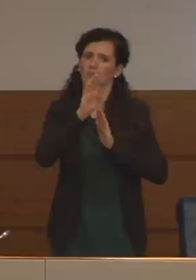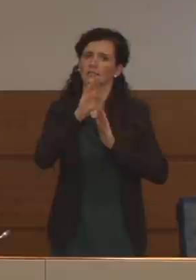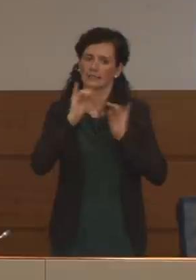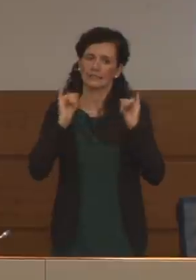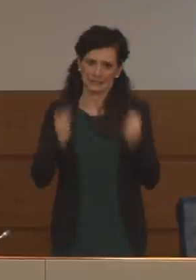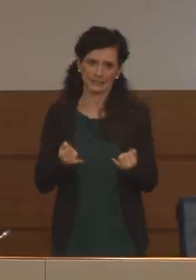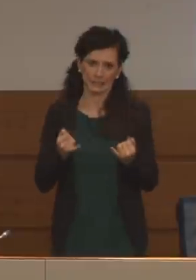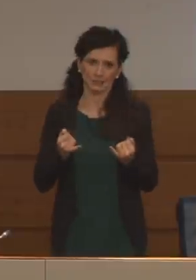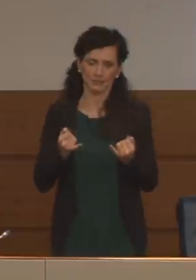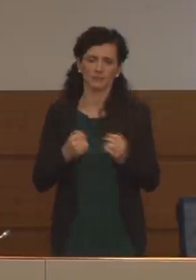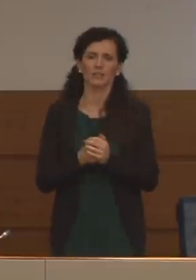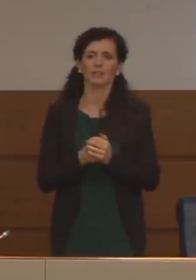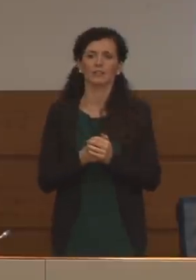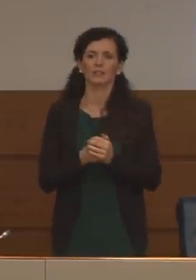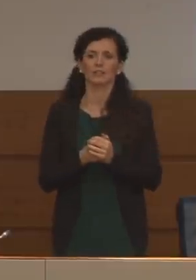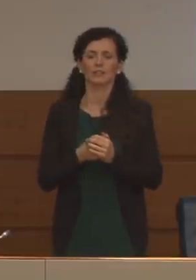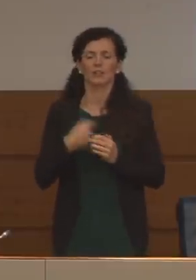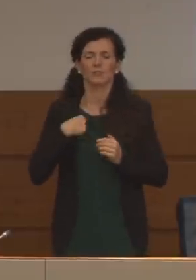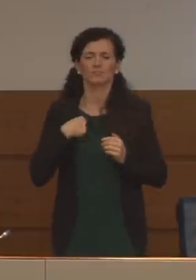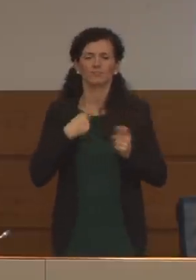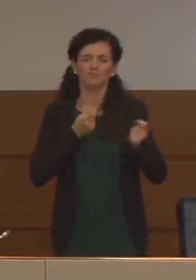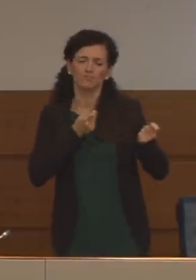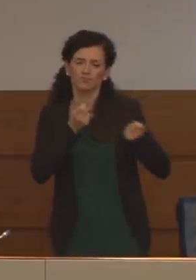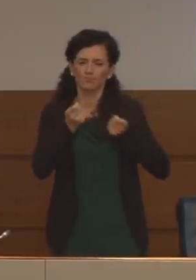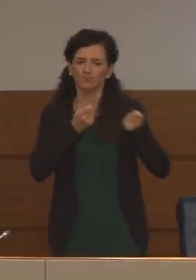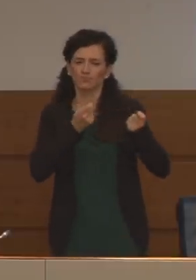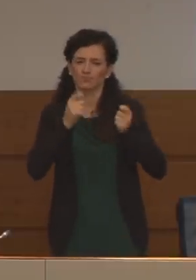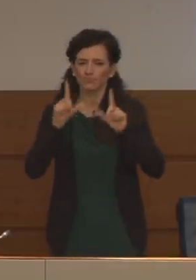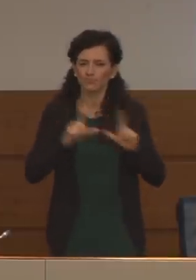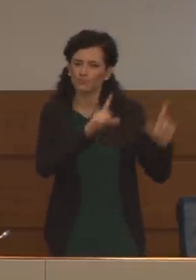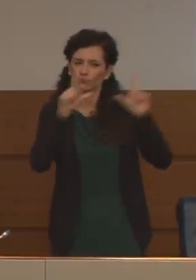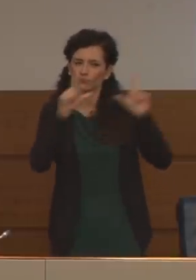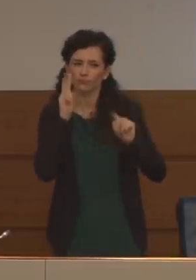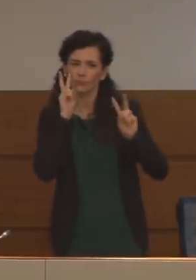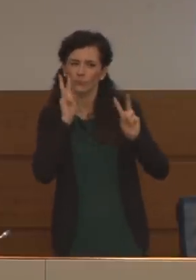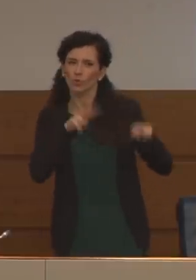Stiamo monitorizzando e nel bollettino che proponiamo 2 volte a settimana,